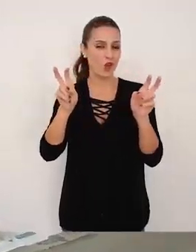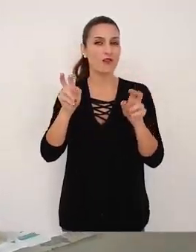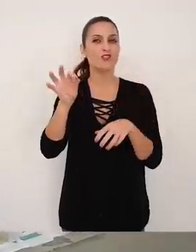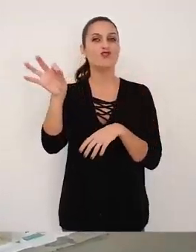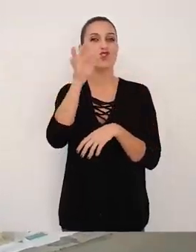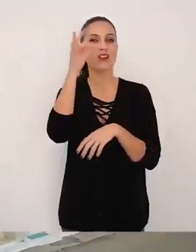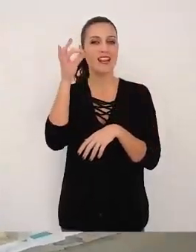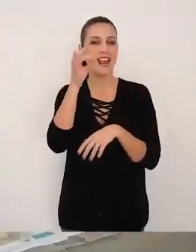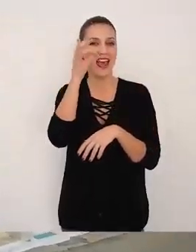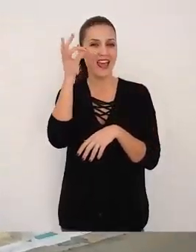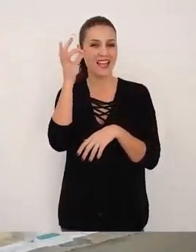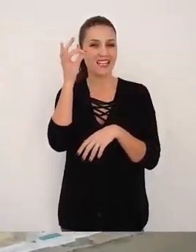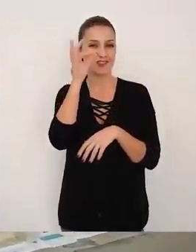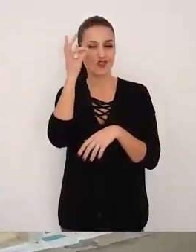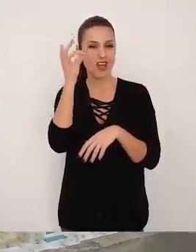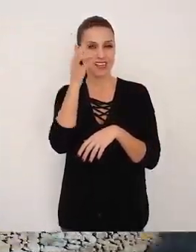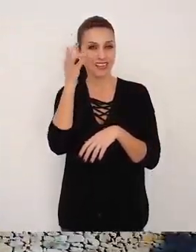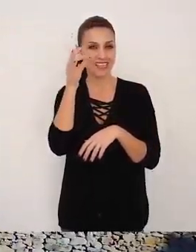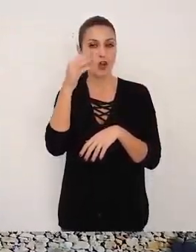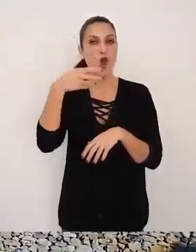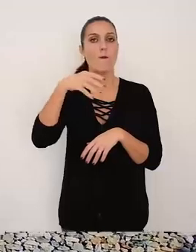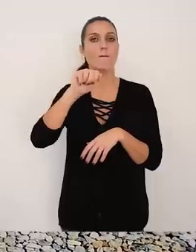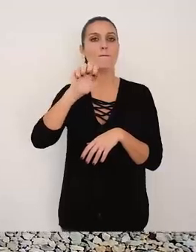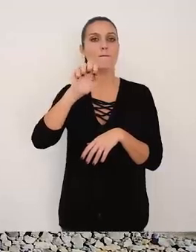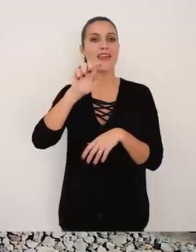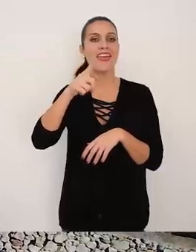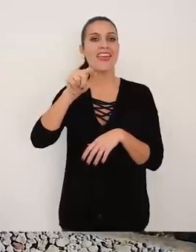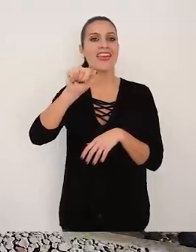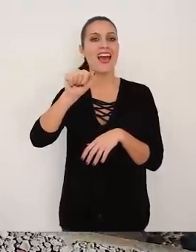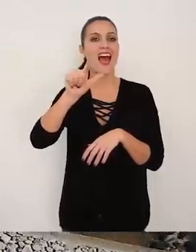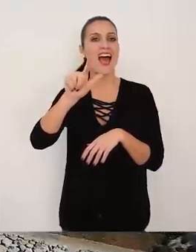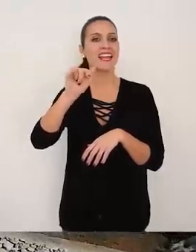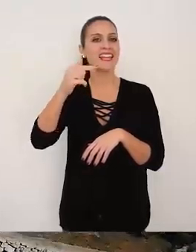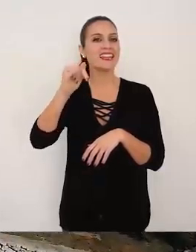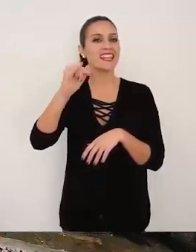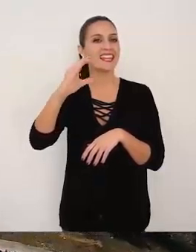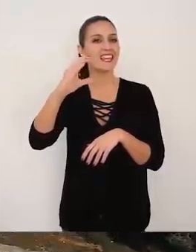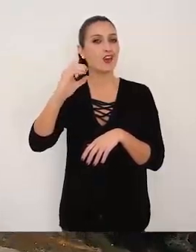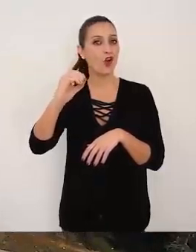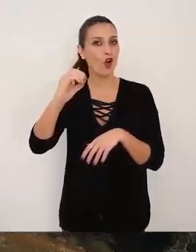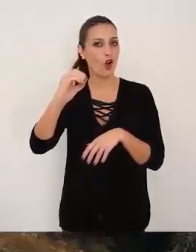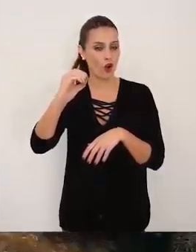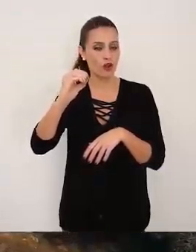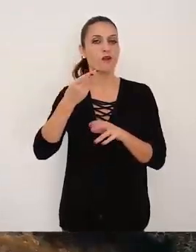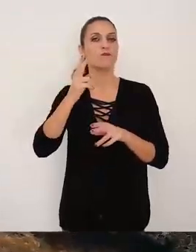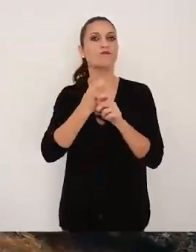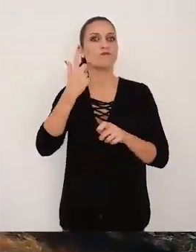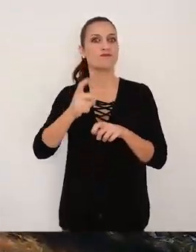d’Italia”, il comune di Giurdignano custodisce un imponente patrimonio storico-monumentale.